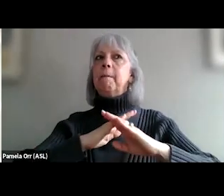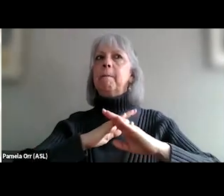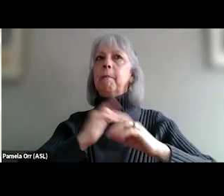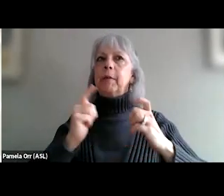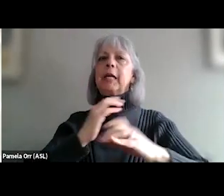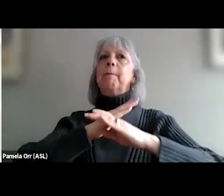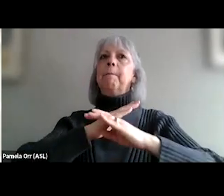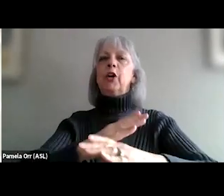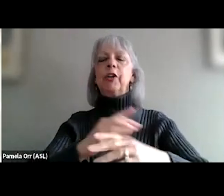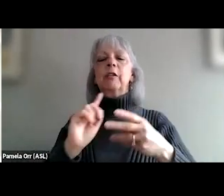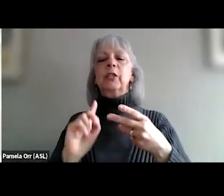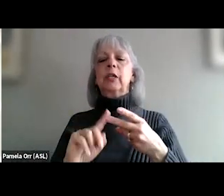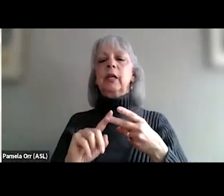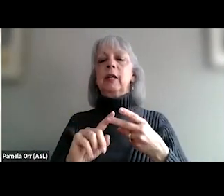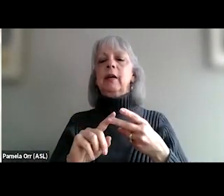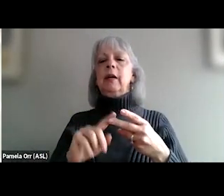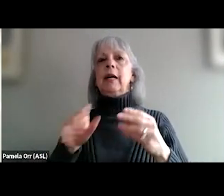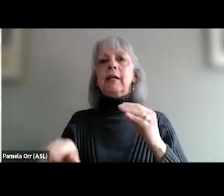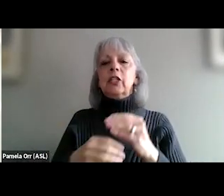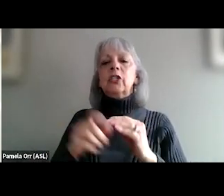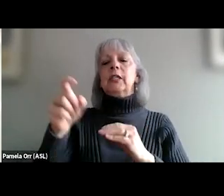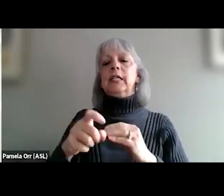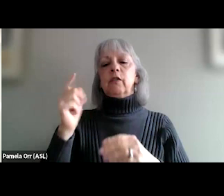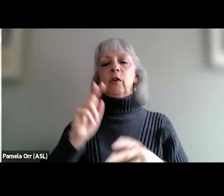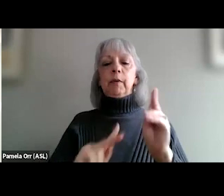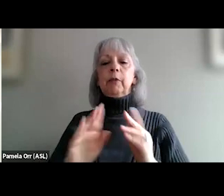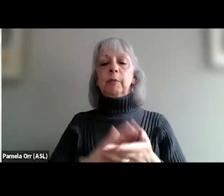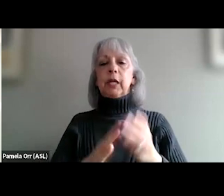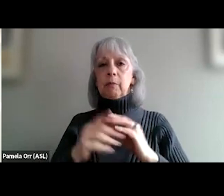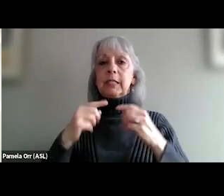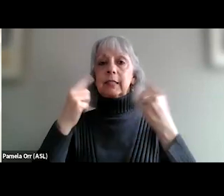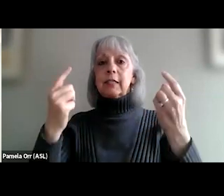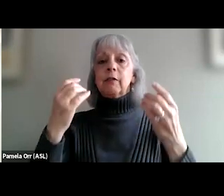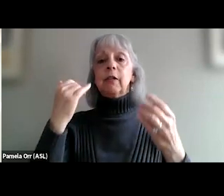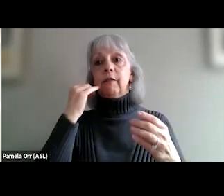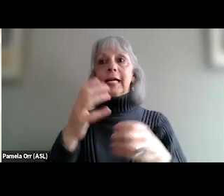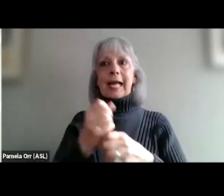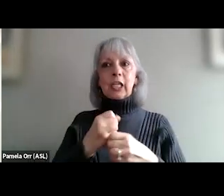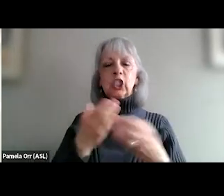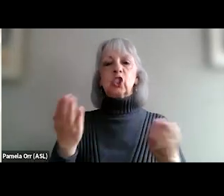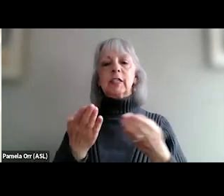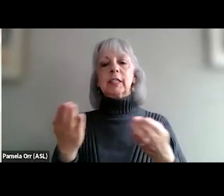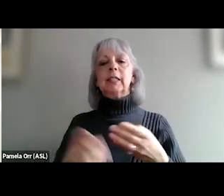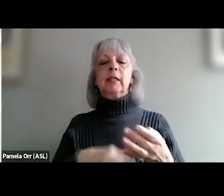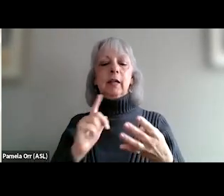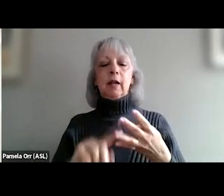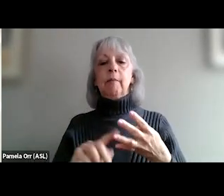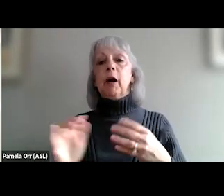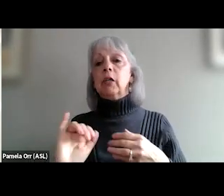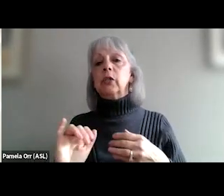Crea necesidades adicionales para que los pacientes tengan éxito en los servicios. Y también crea un riesgo mayor